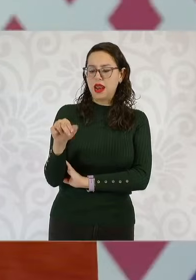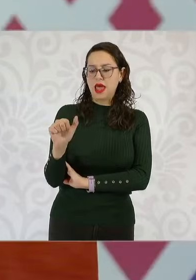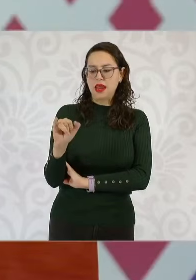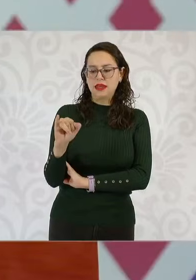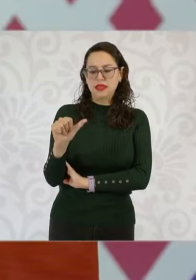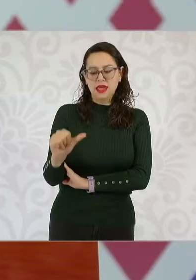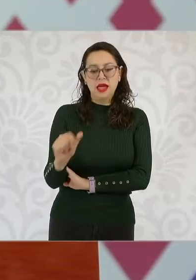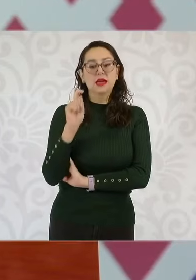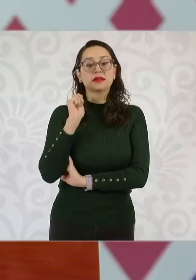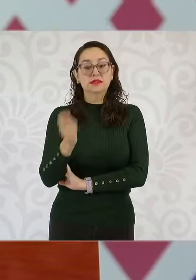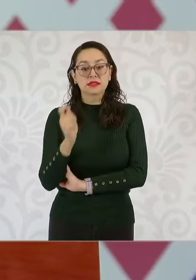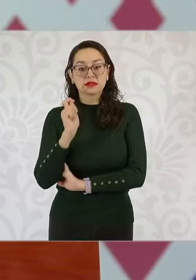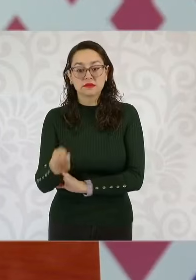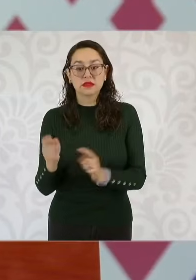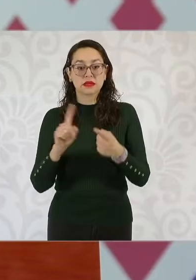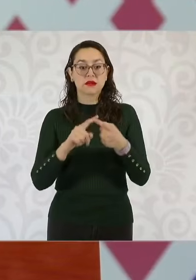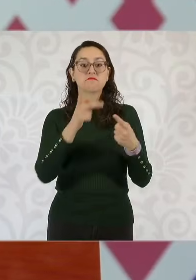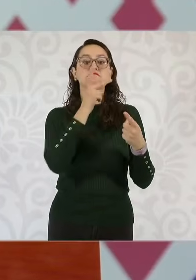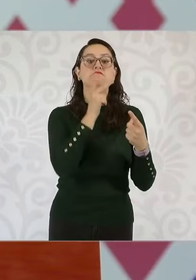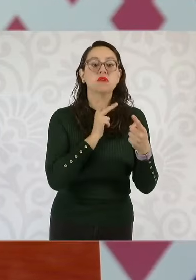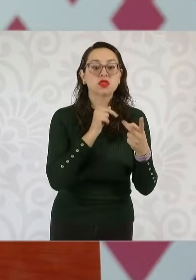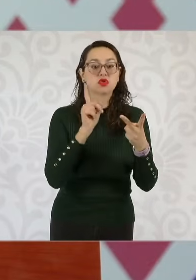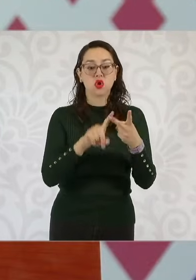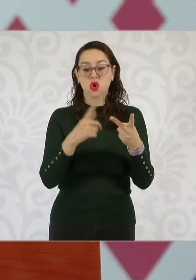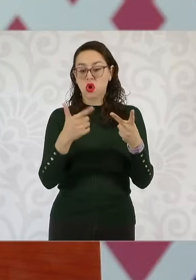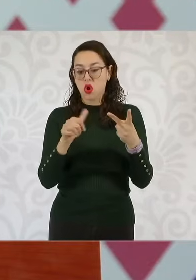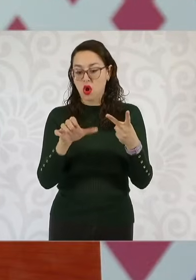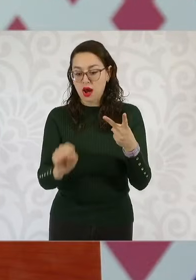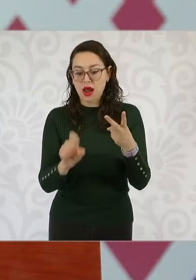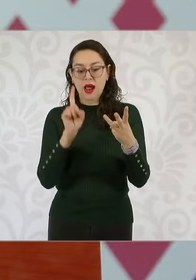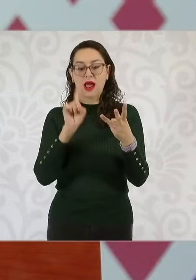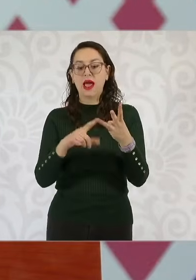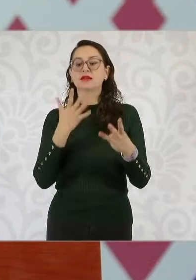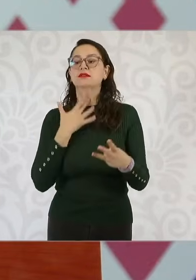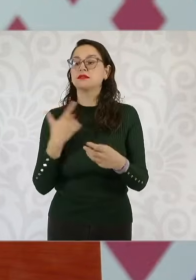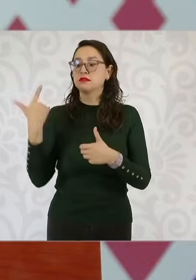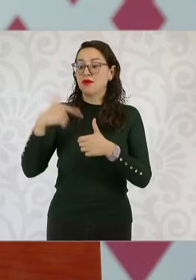suministro de combustibles para beneficio del pueblo soberanía es la atribución de